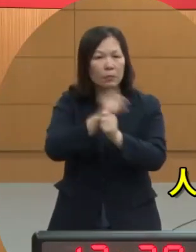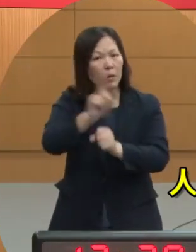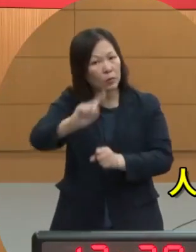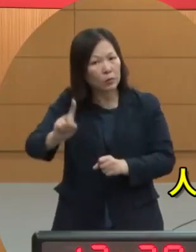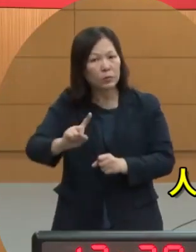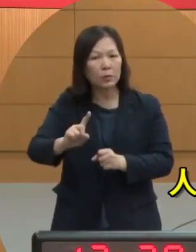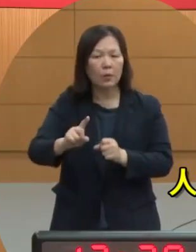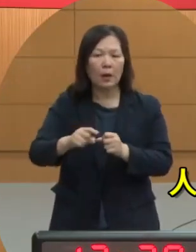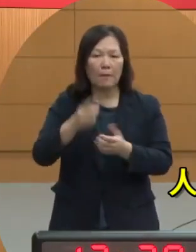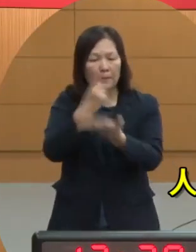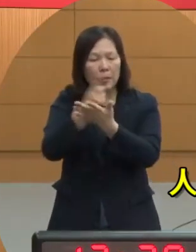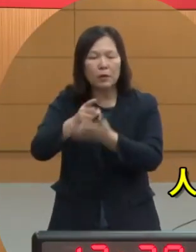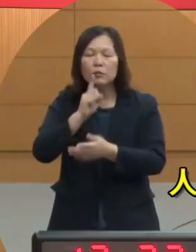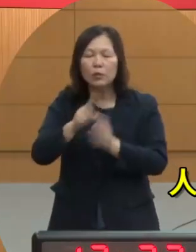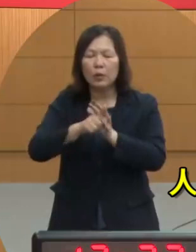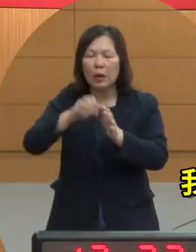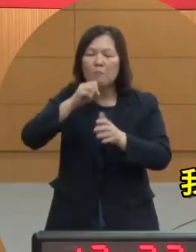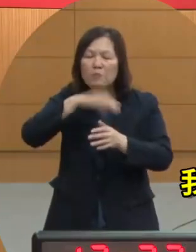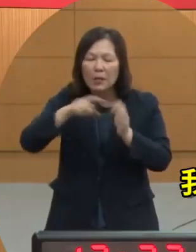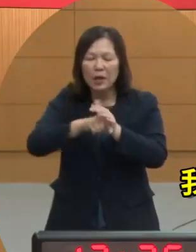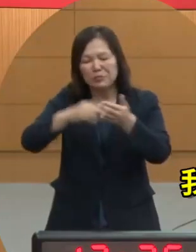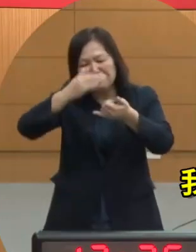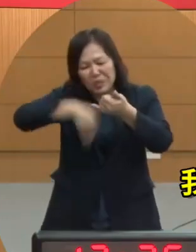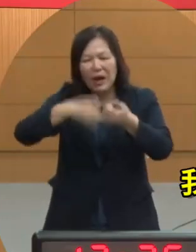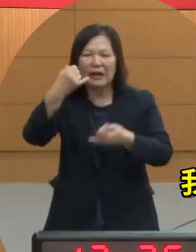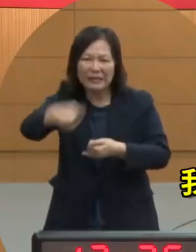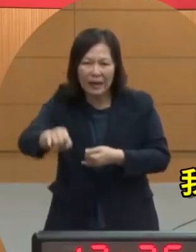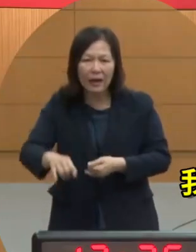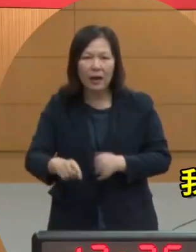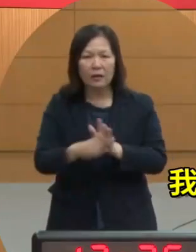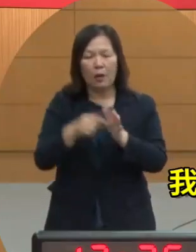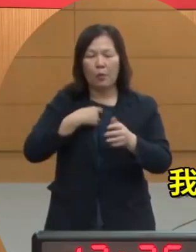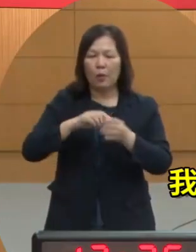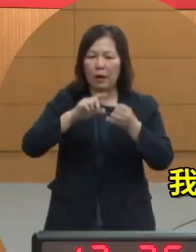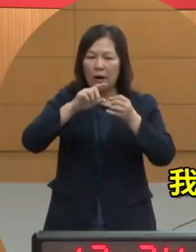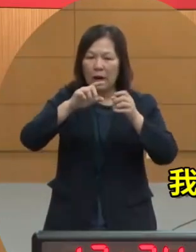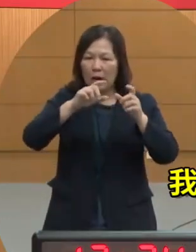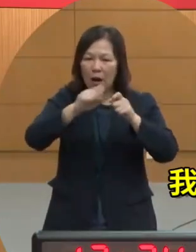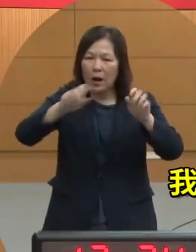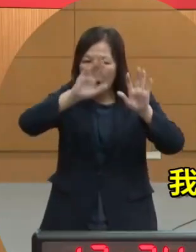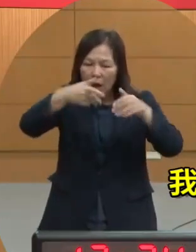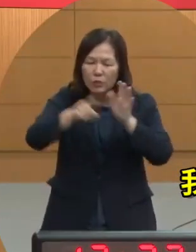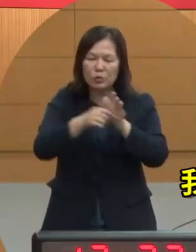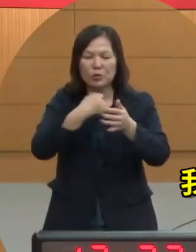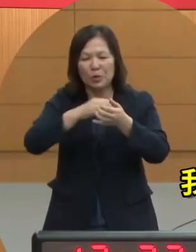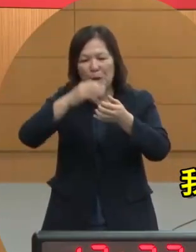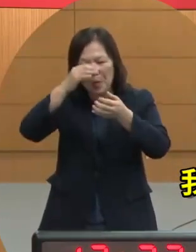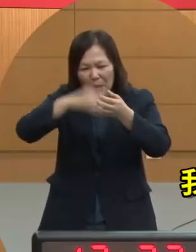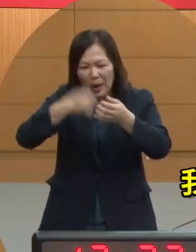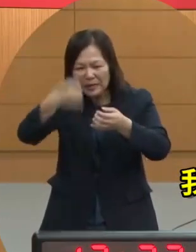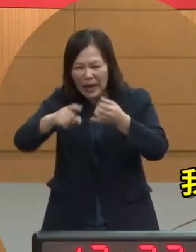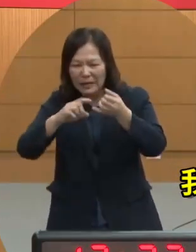人家都說屏東站尾包衰 我告訴你 我來自恆春 我們還是衰尾中的衰尾 我們在真正 的台灣尾